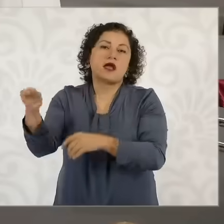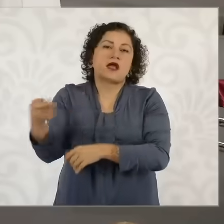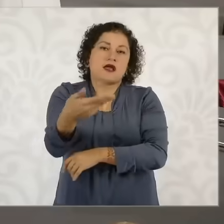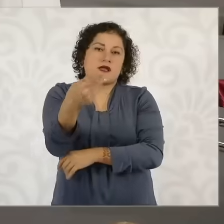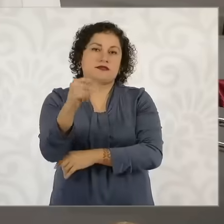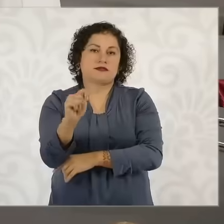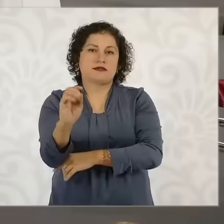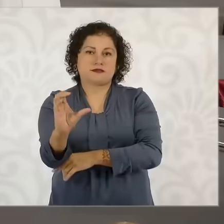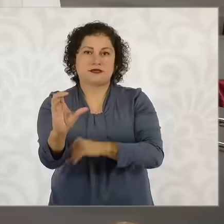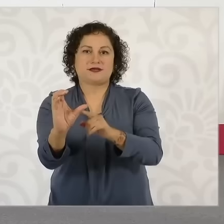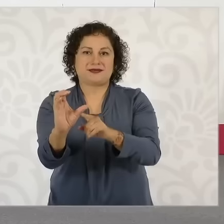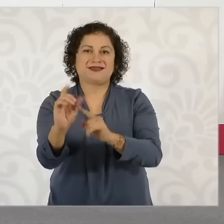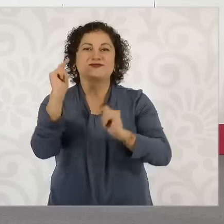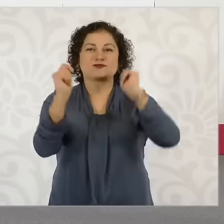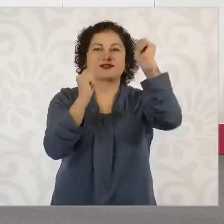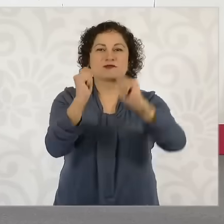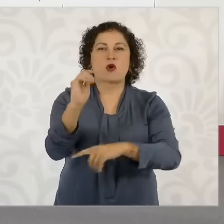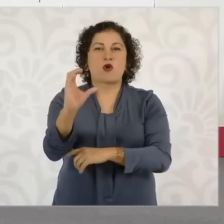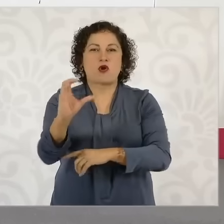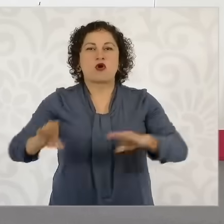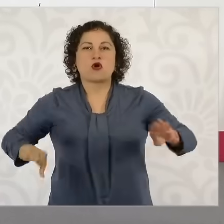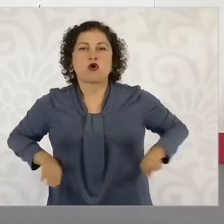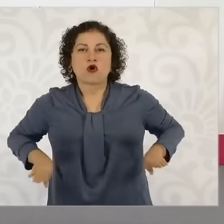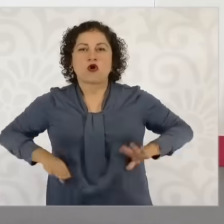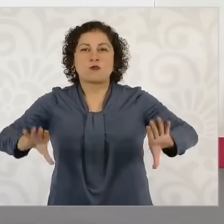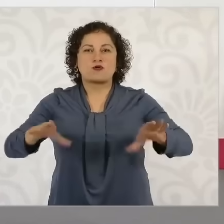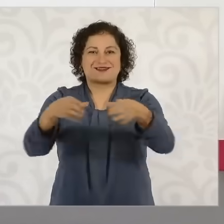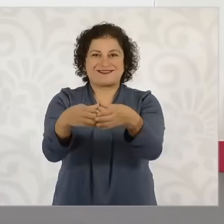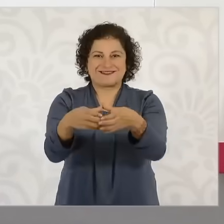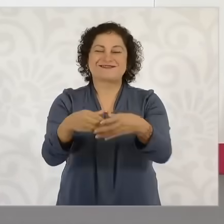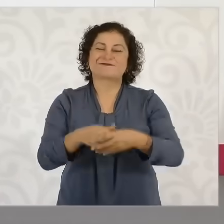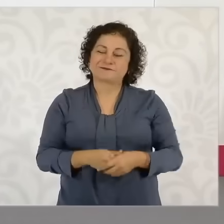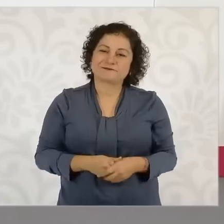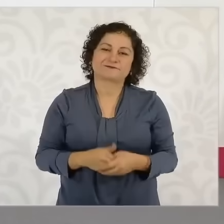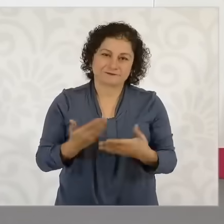el turismo comunitario. De tal suerte que en cada uno de estos paquetes nos ofrecemos